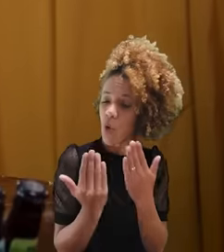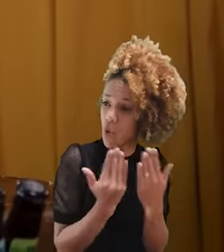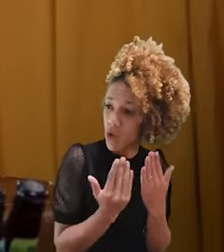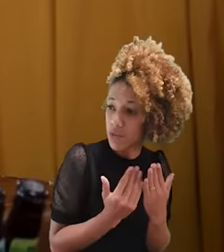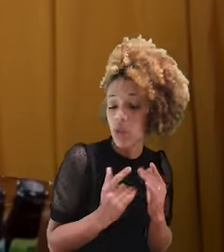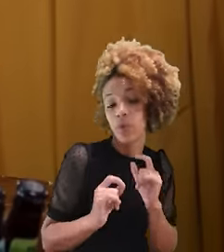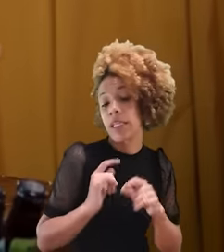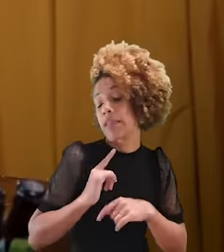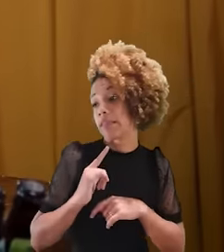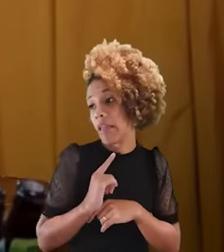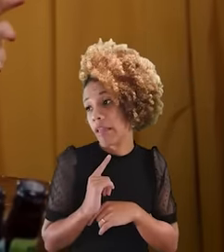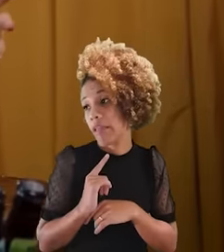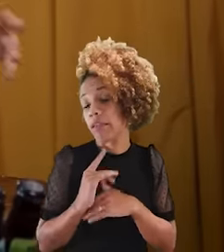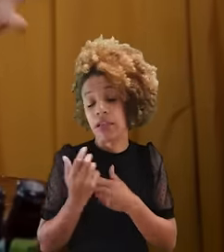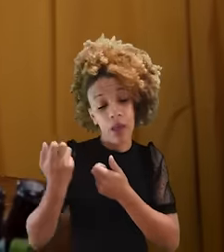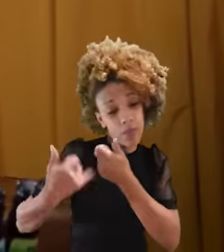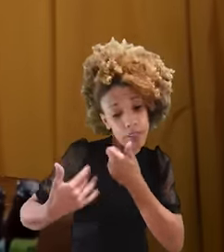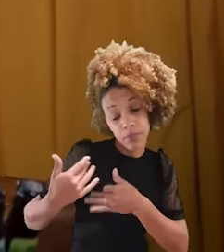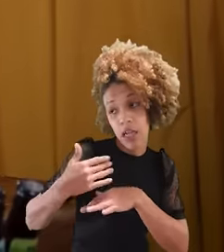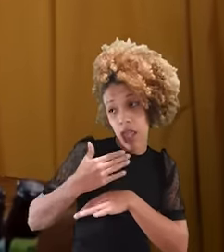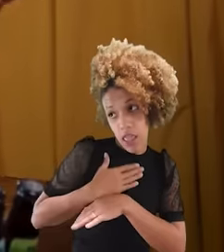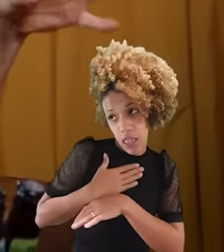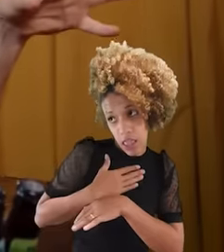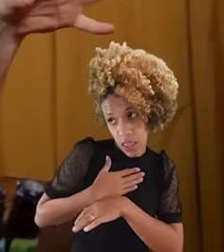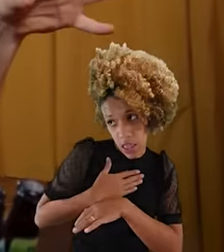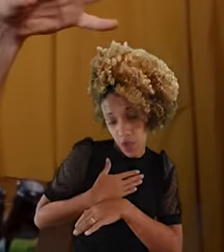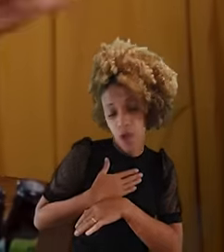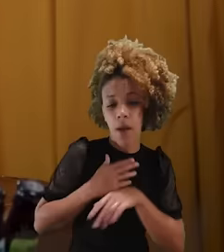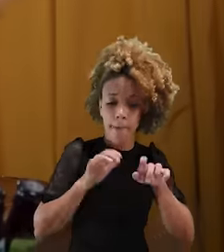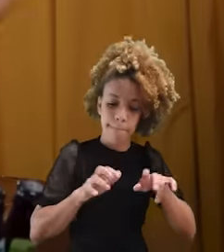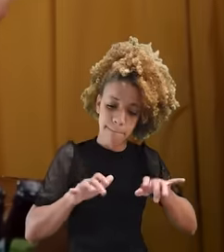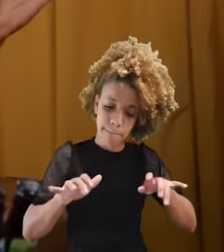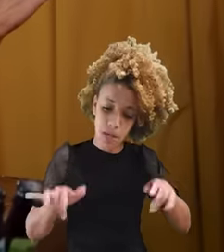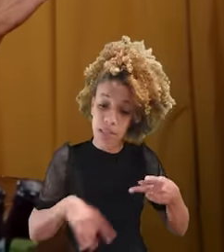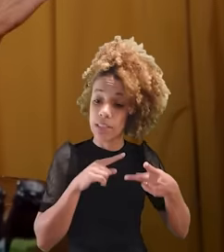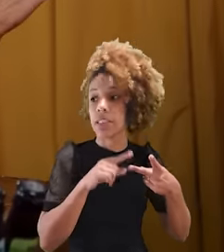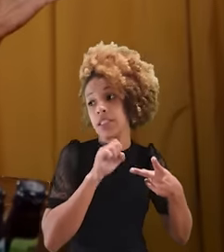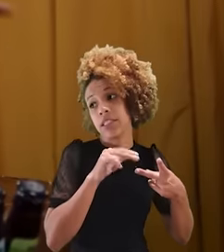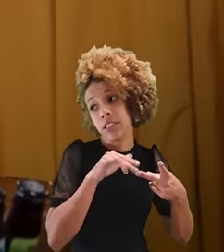de hoje e conto a história Sou eu João Carlos cotin no piano não tem cenário tem nada eu faço